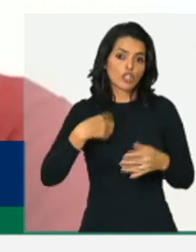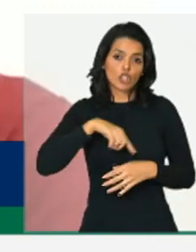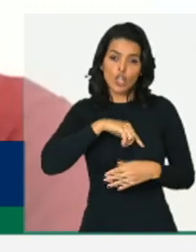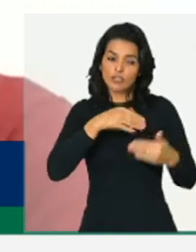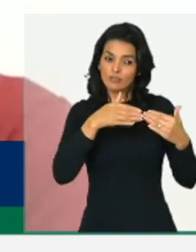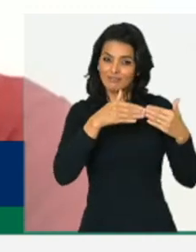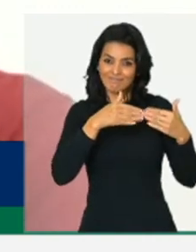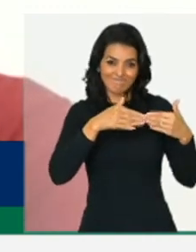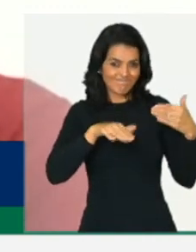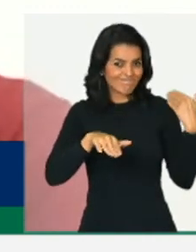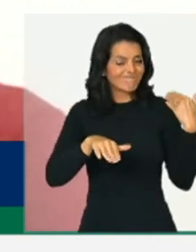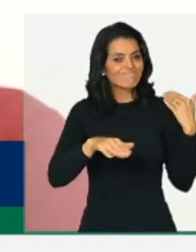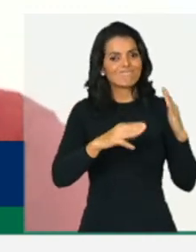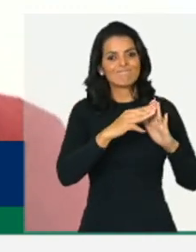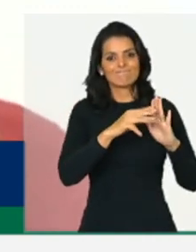APELO A PARLAMENTARES DESSAS